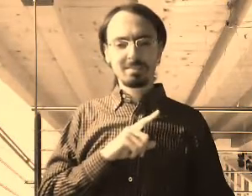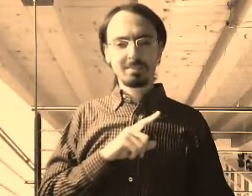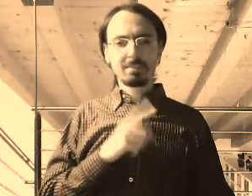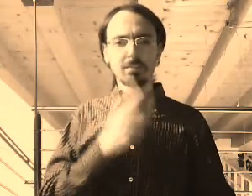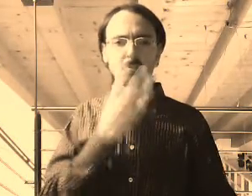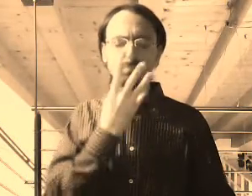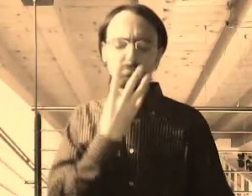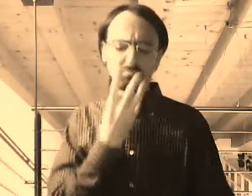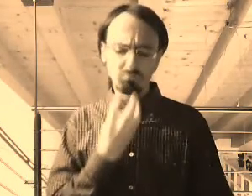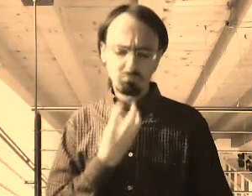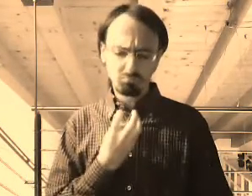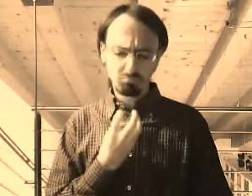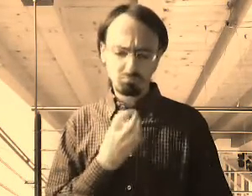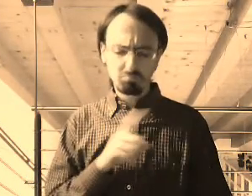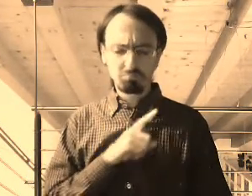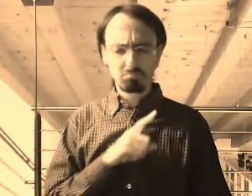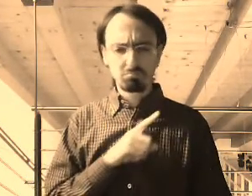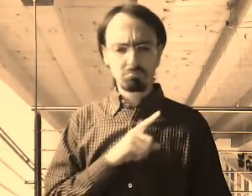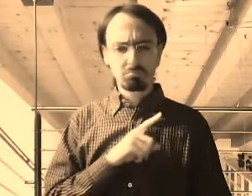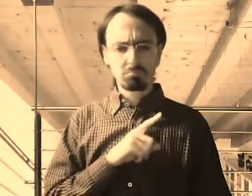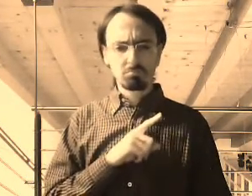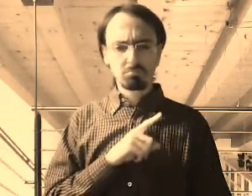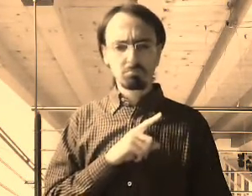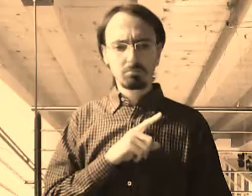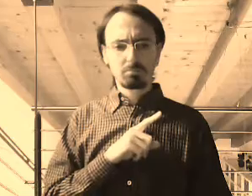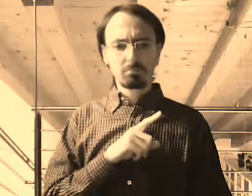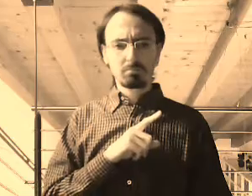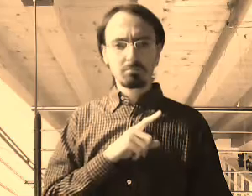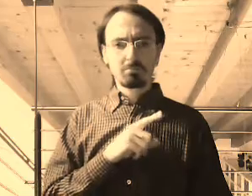e nella mia tristezza